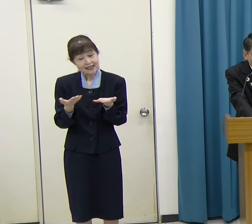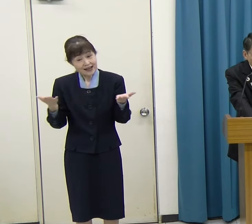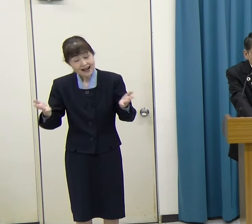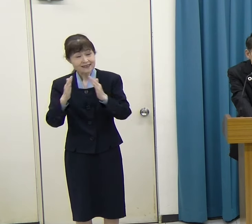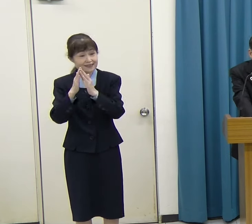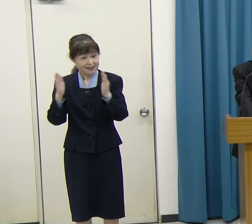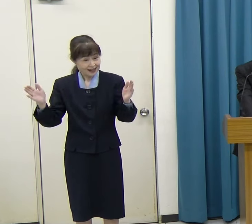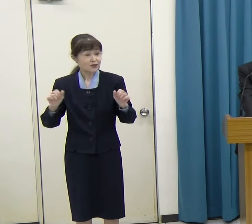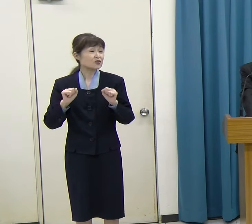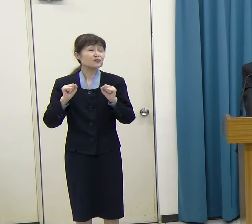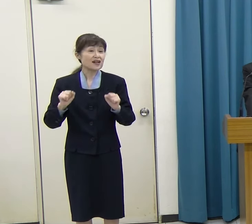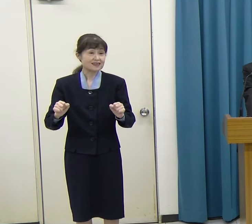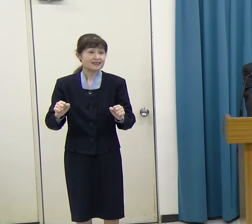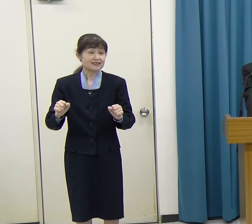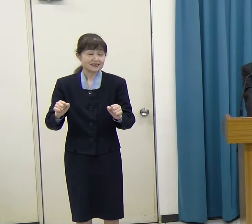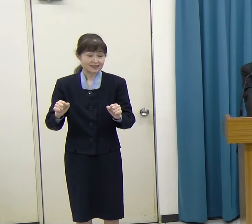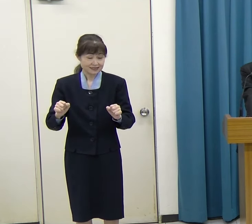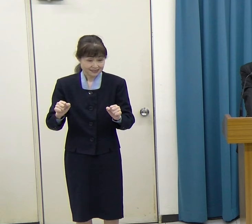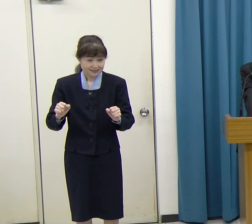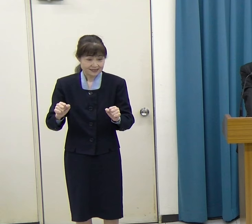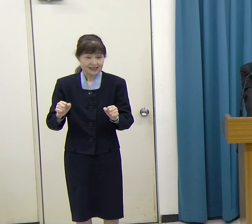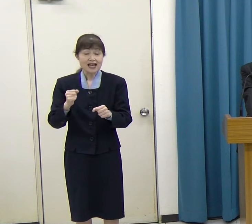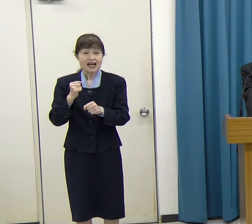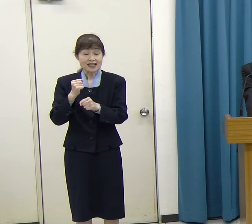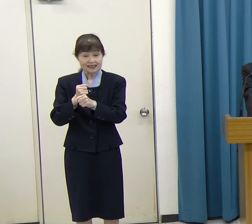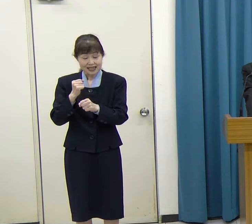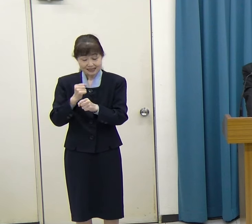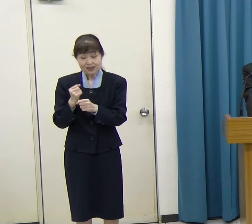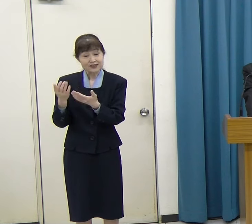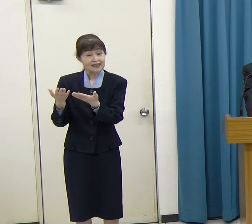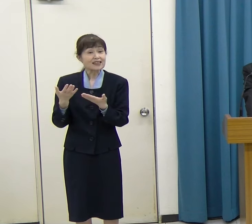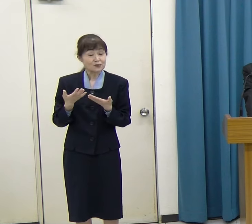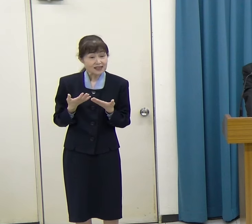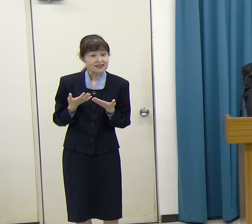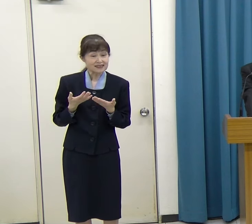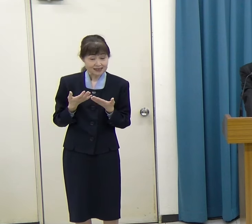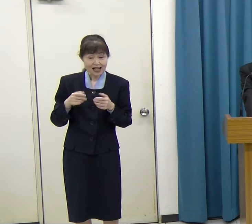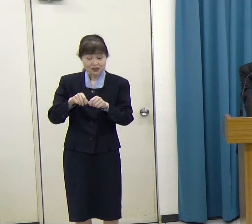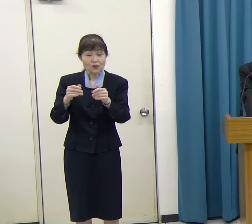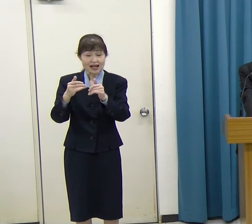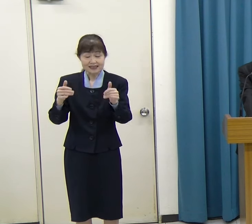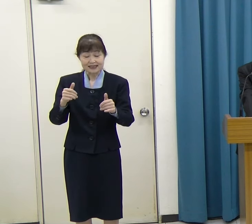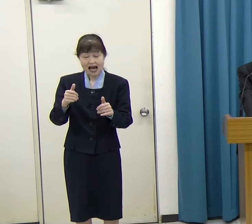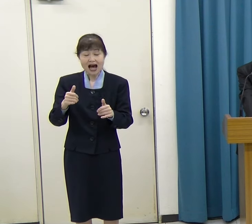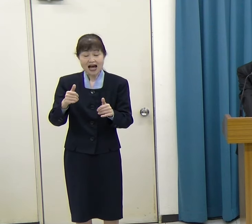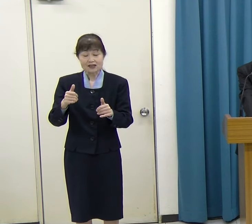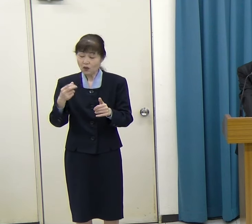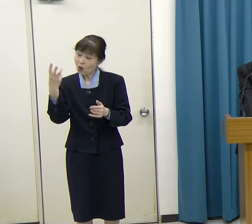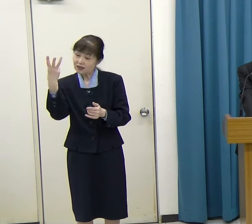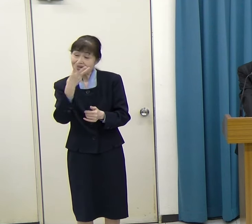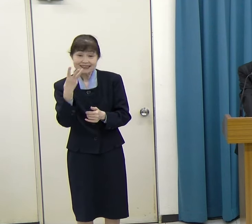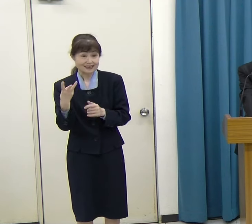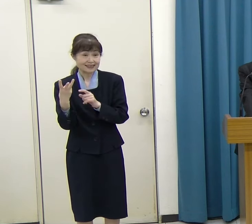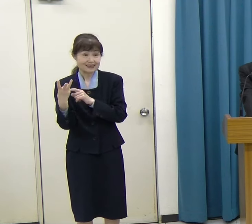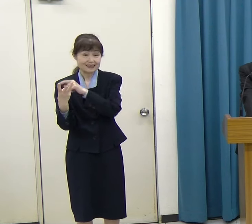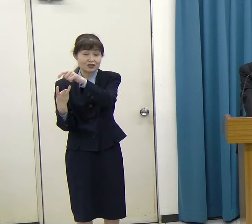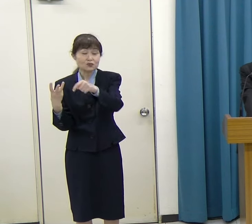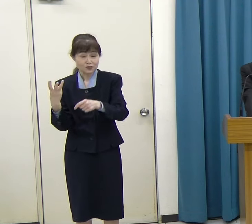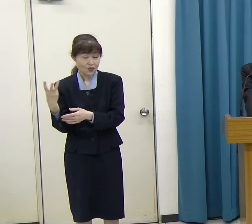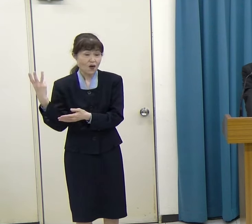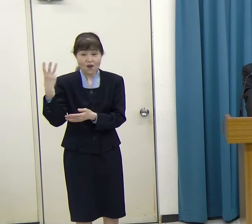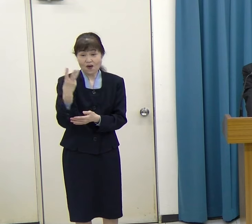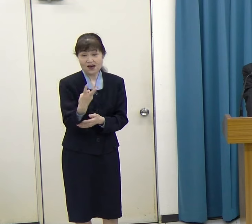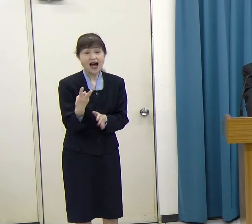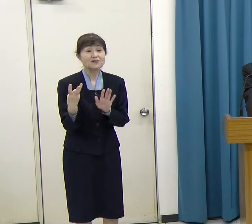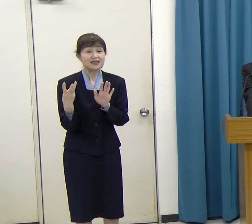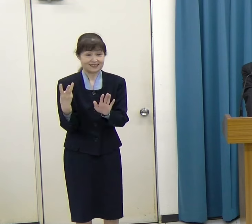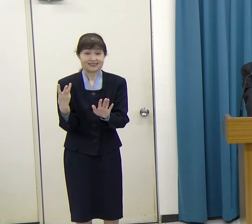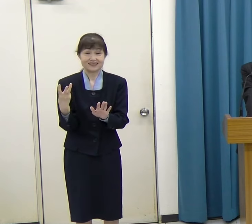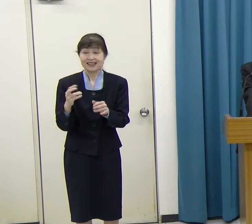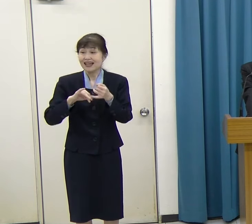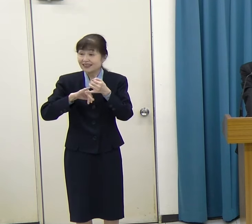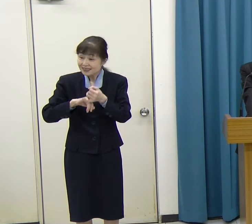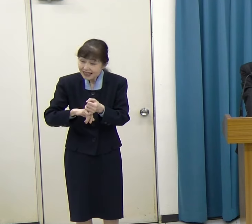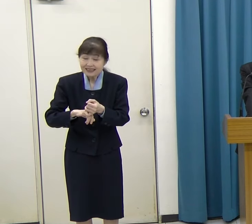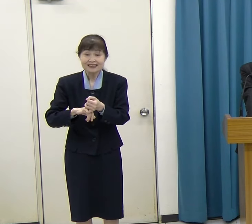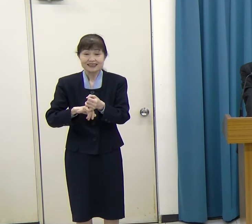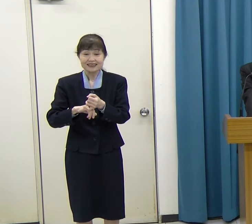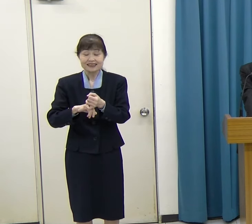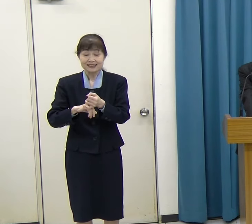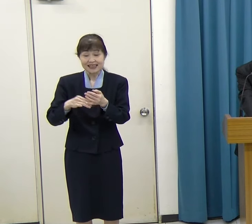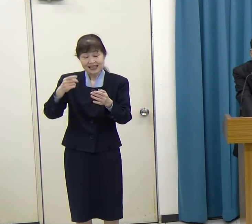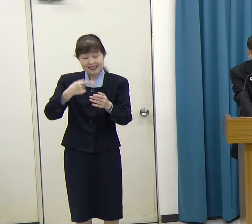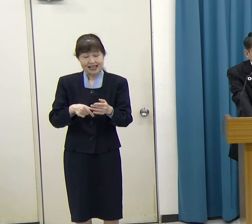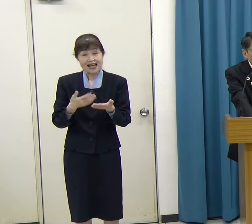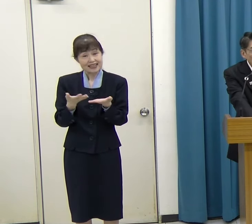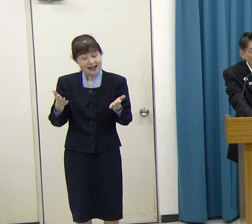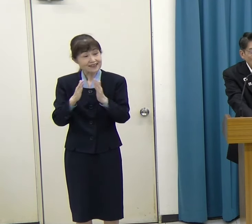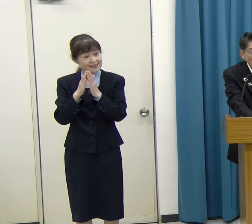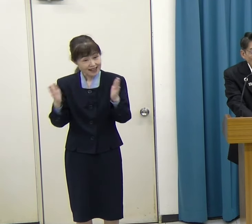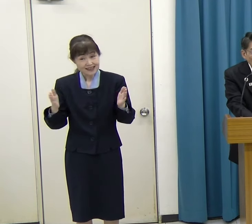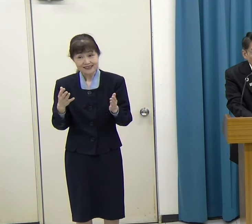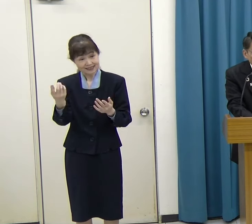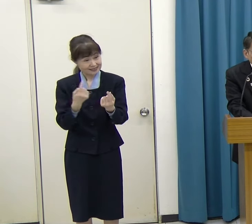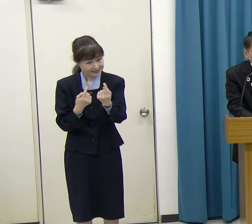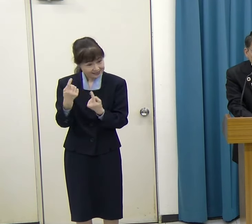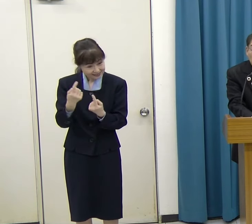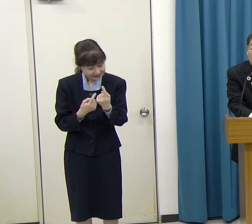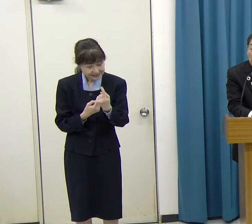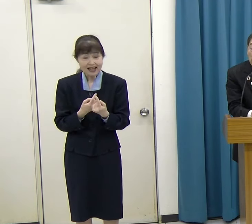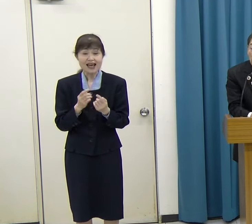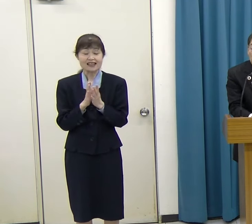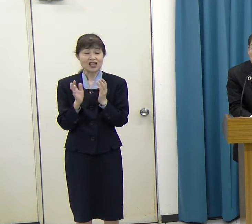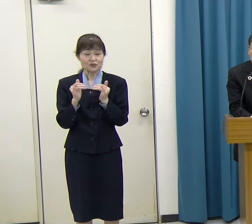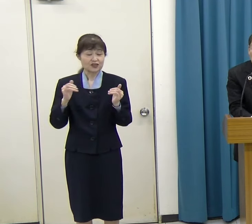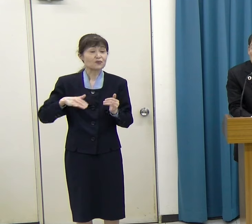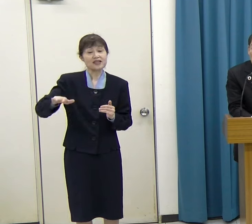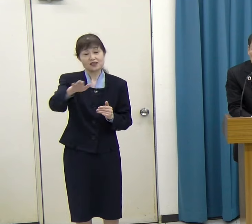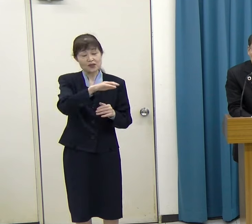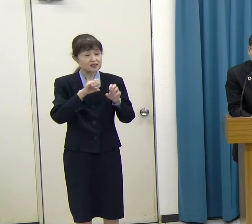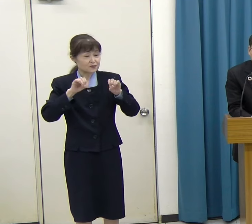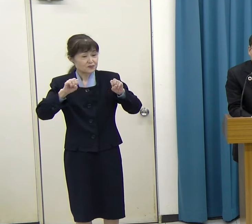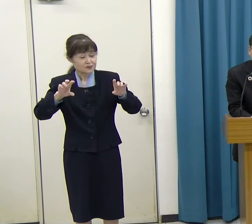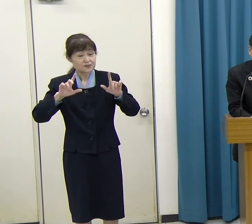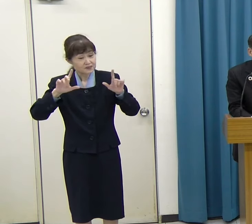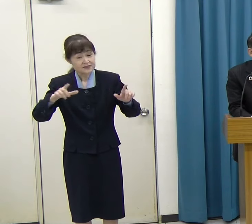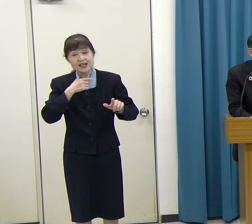展示する作品を制作された障がい者アーティスト３名の方もお出でいただいていますので、ぜひ内覧会にお越しいただき、この取り組みを、県民の皆様に発信いただければと思います。